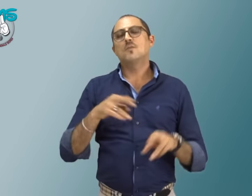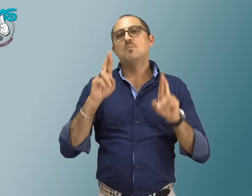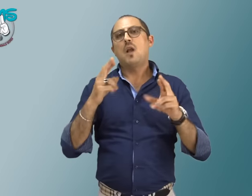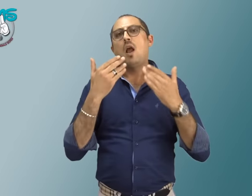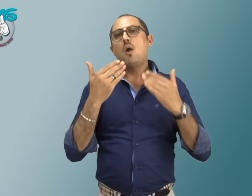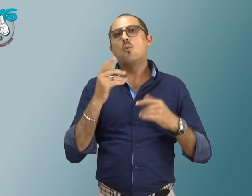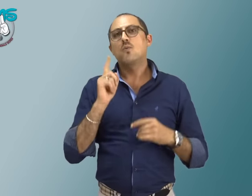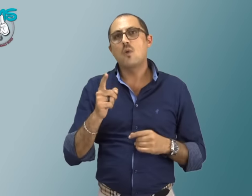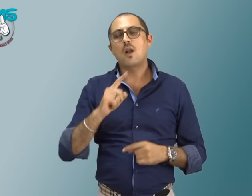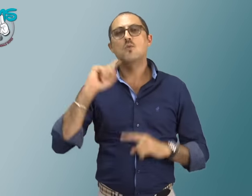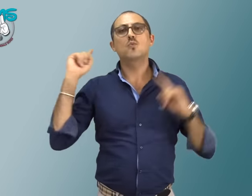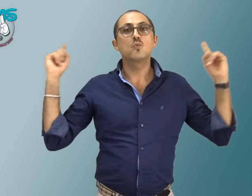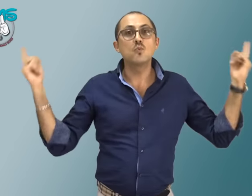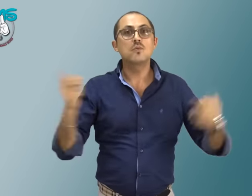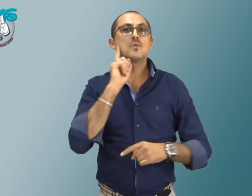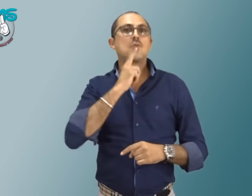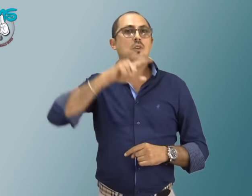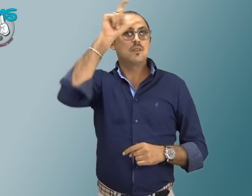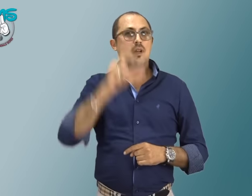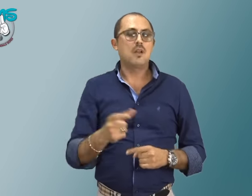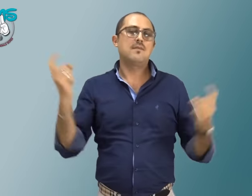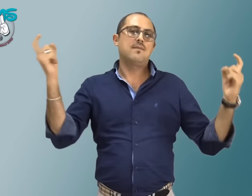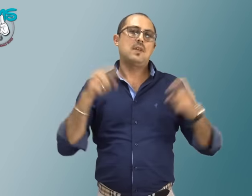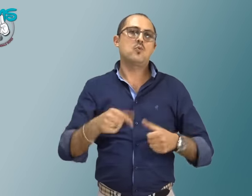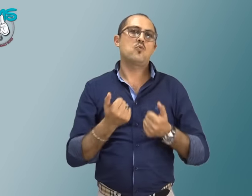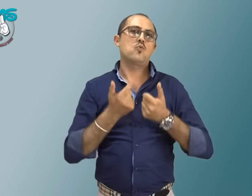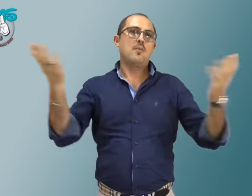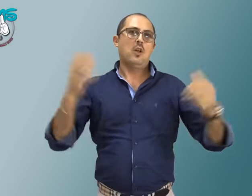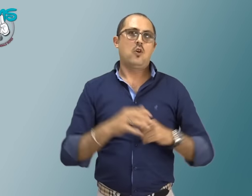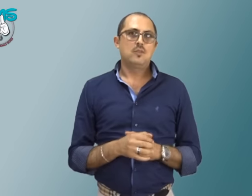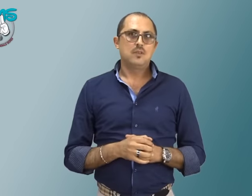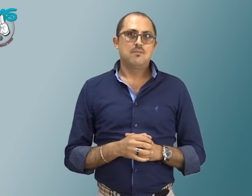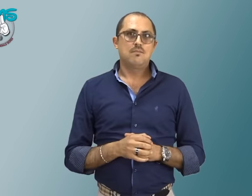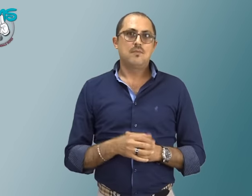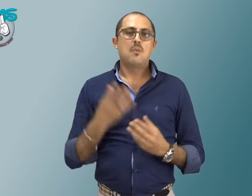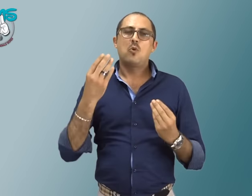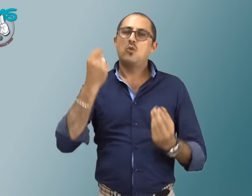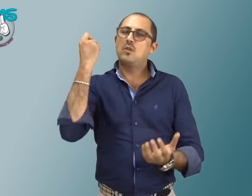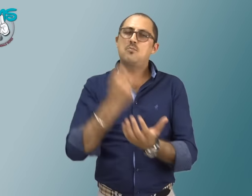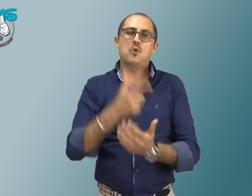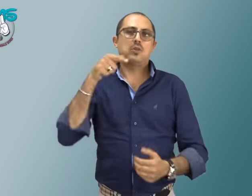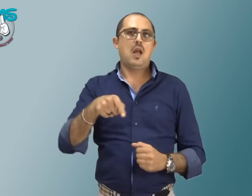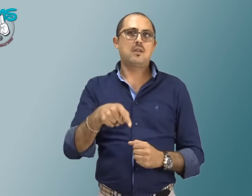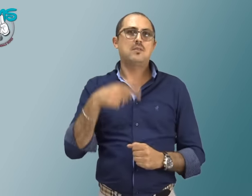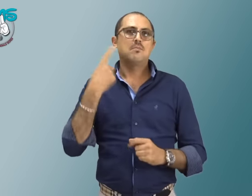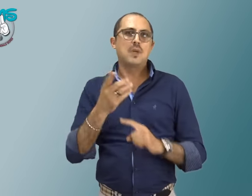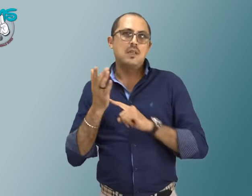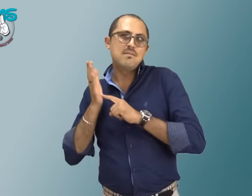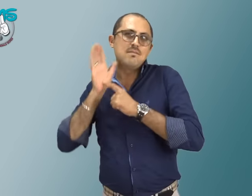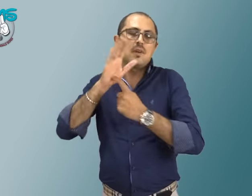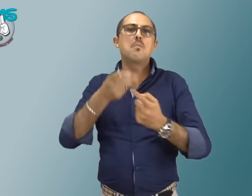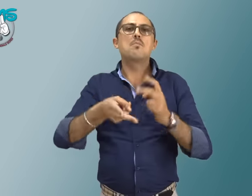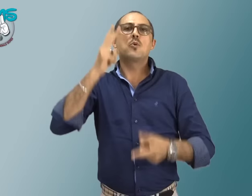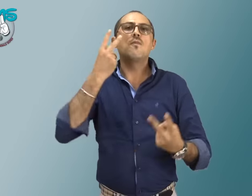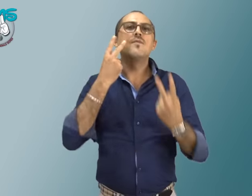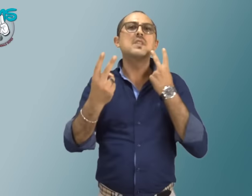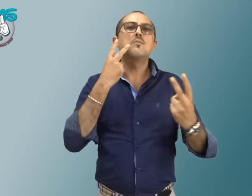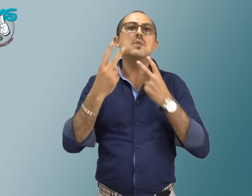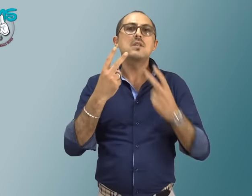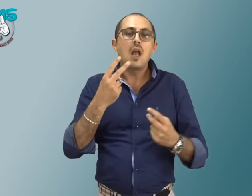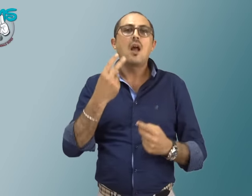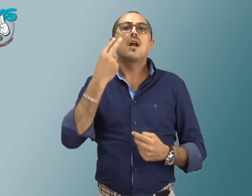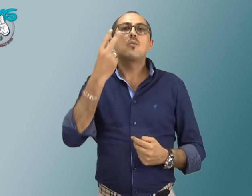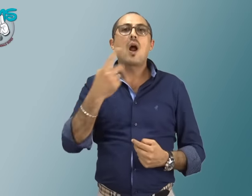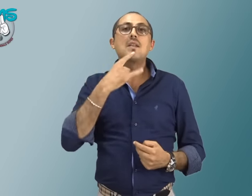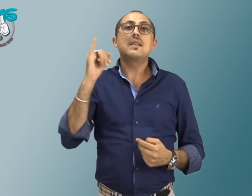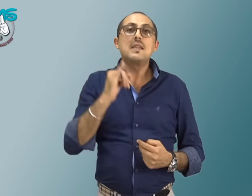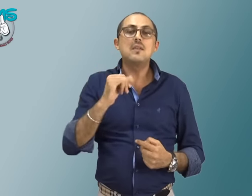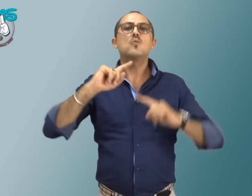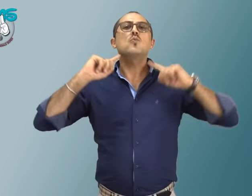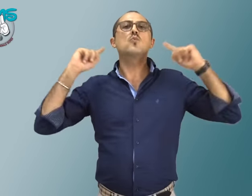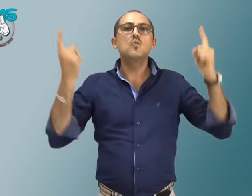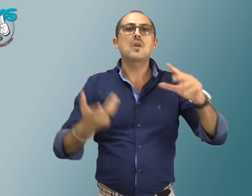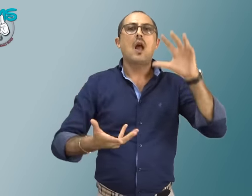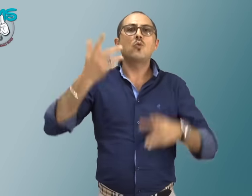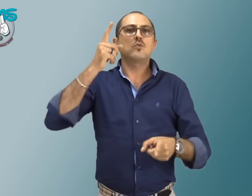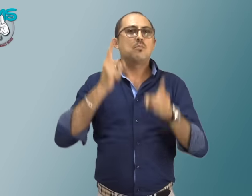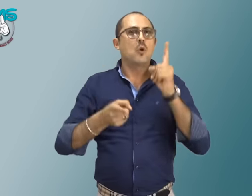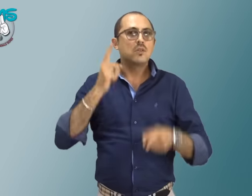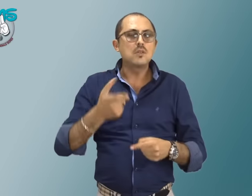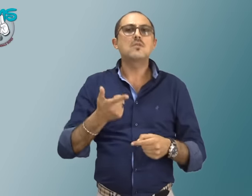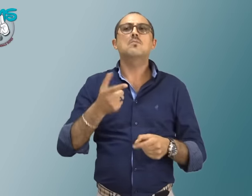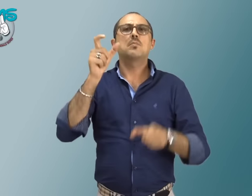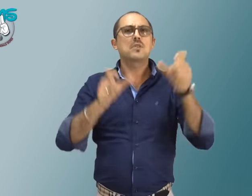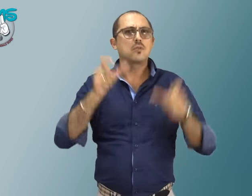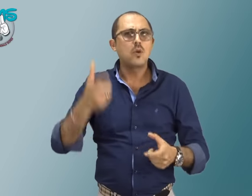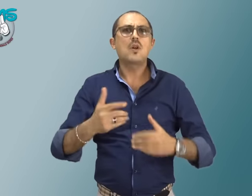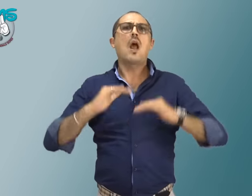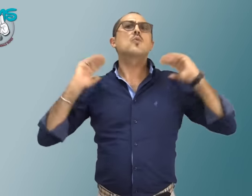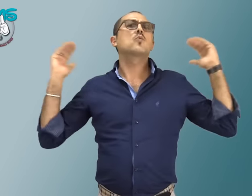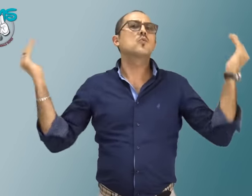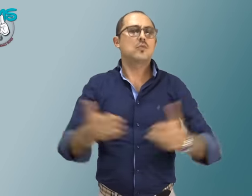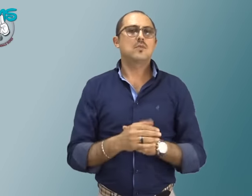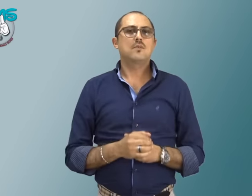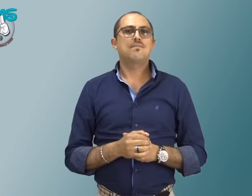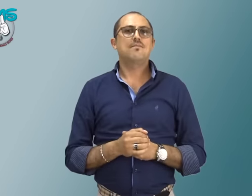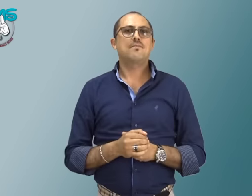Mi auguro che tutti i sordi italiani vengano numerosi, è molto importante per dar maggior visibilità a tutte le autorità politiche italiane, tutte le persone.